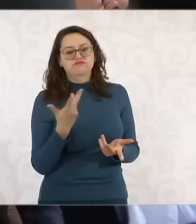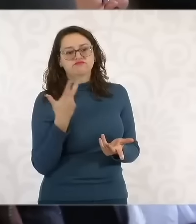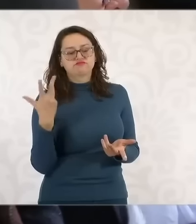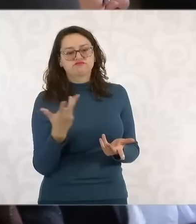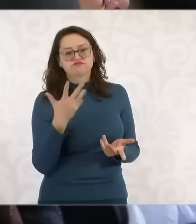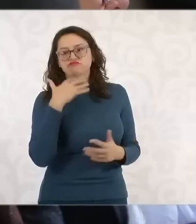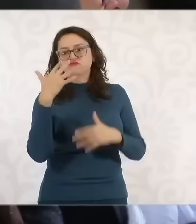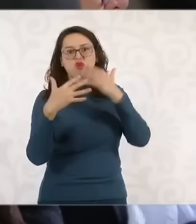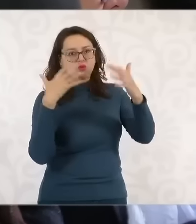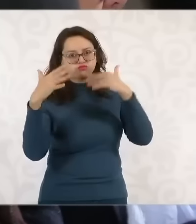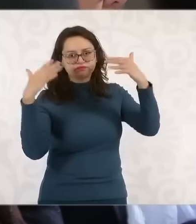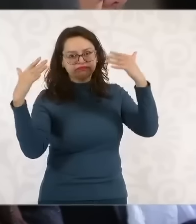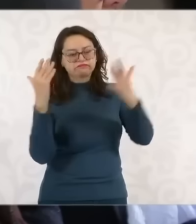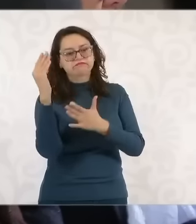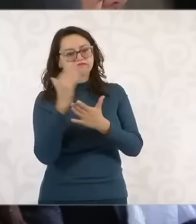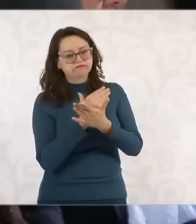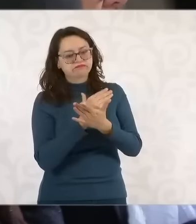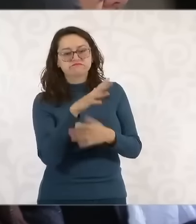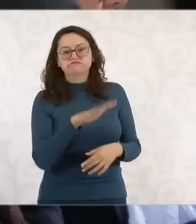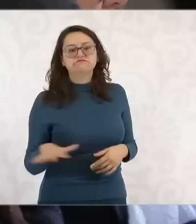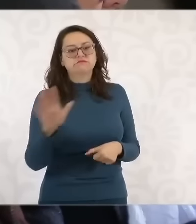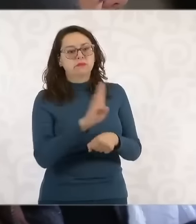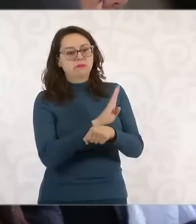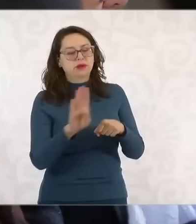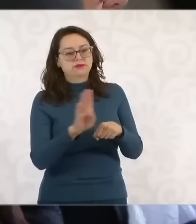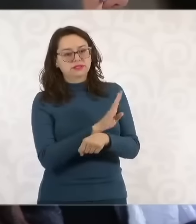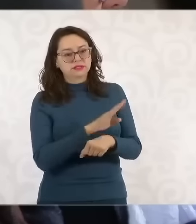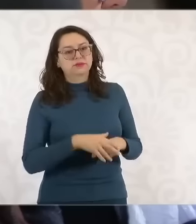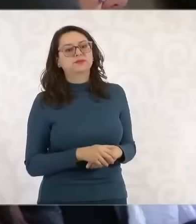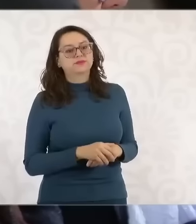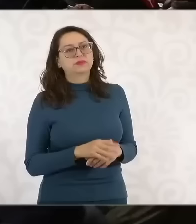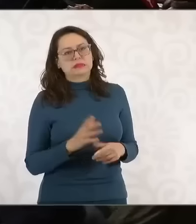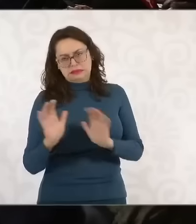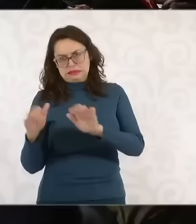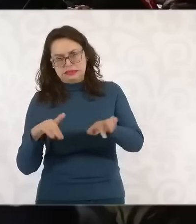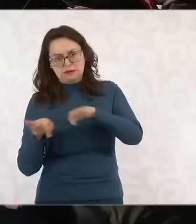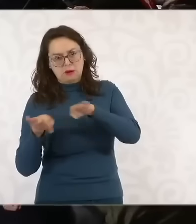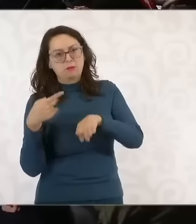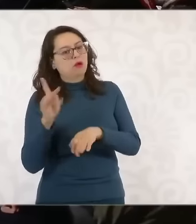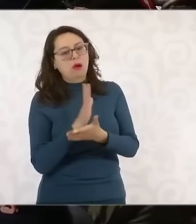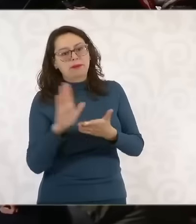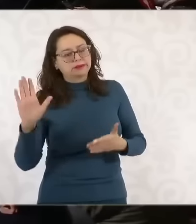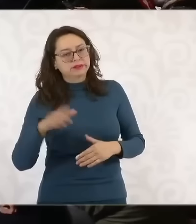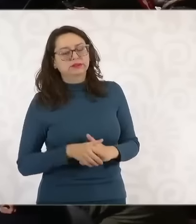se contamine y por otra parte cómo se beneficia la población además de los empleos directos.